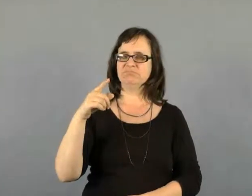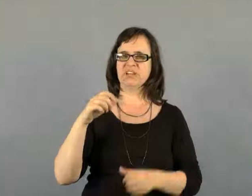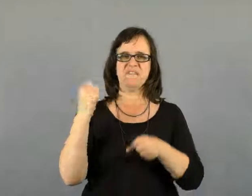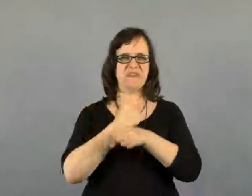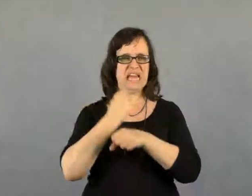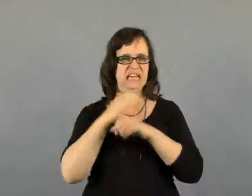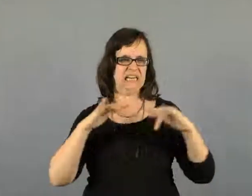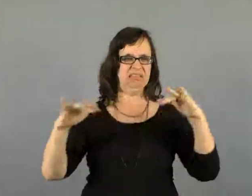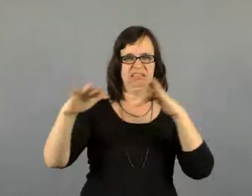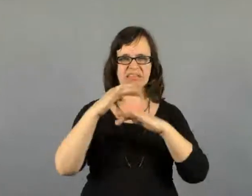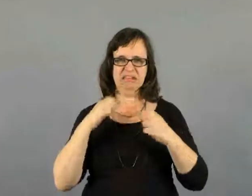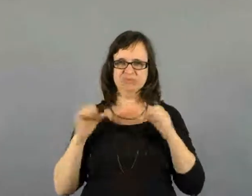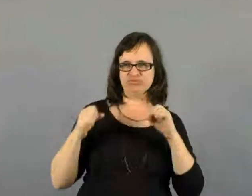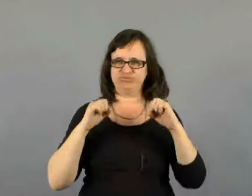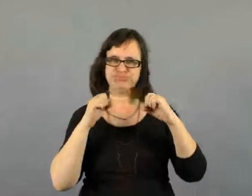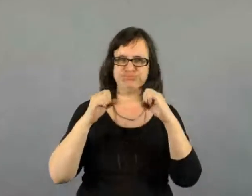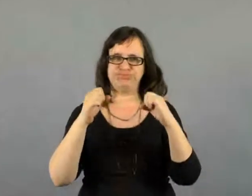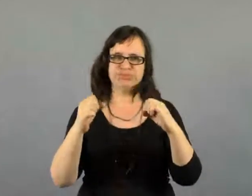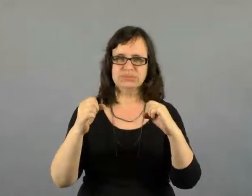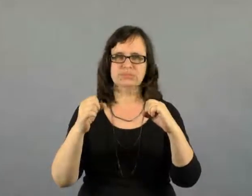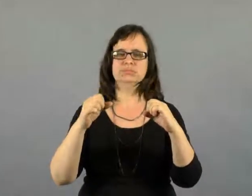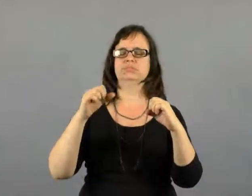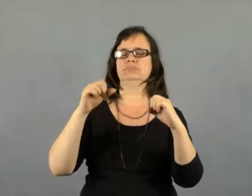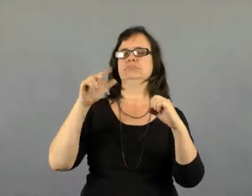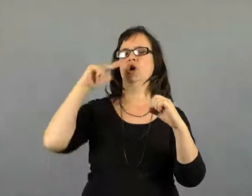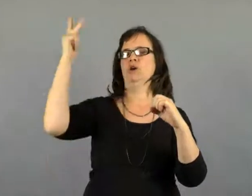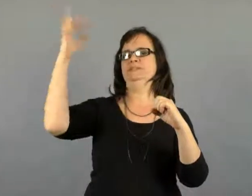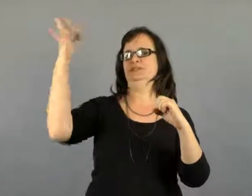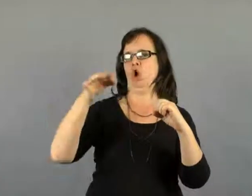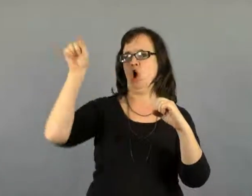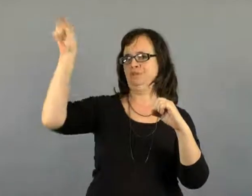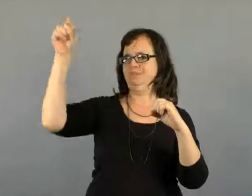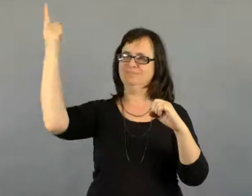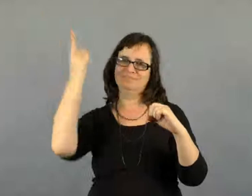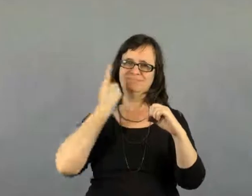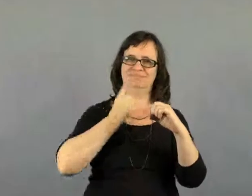Die Werke und der Stress des Teufels Dafür ist Gottes Sohn gekommen